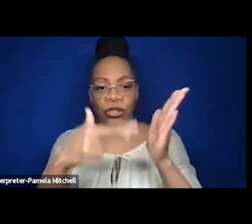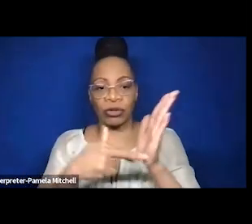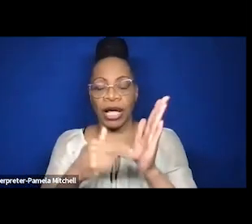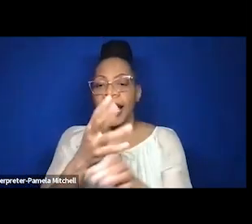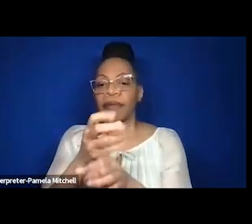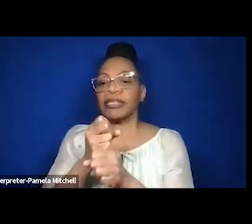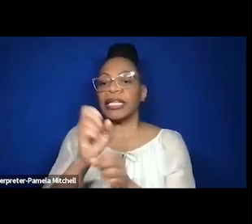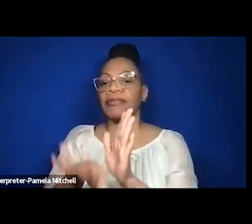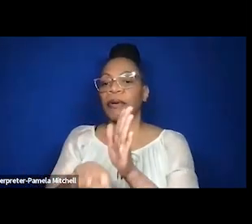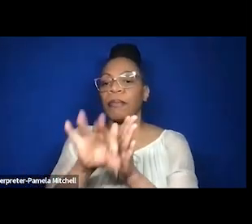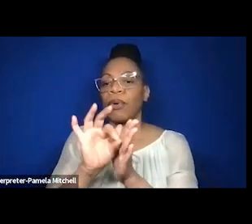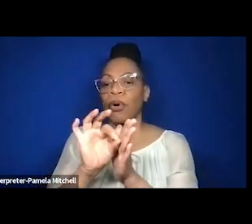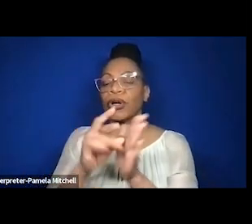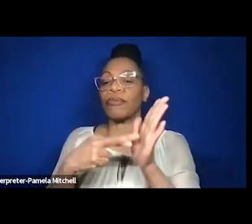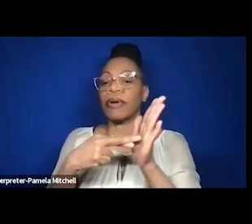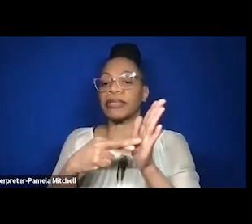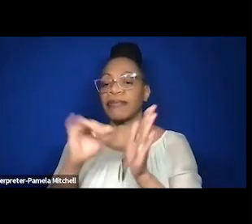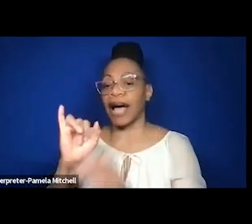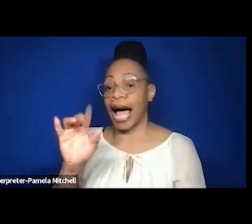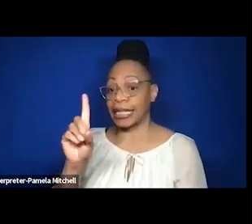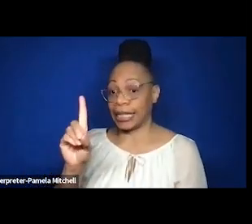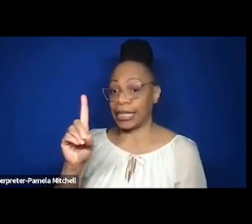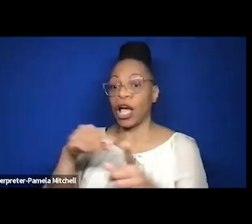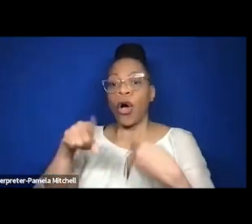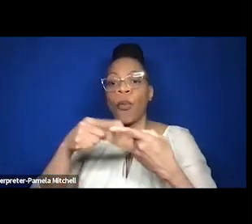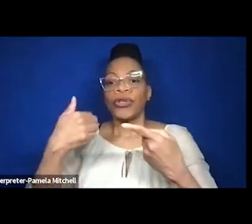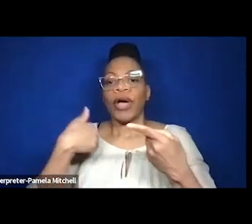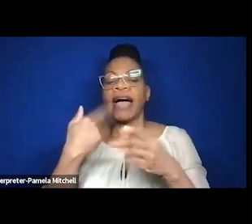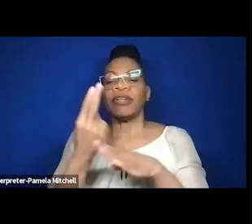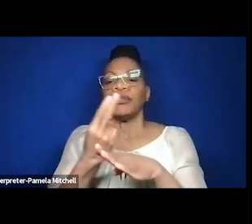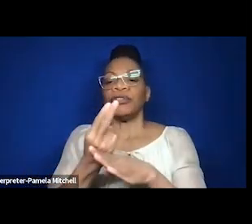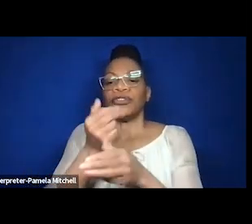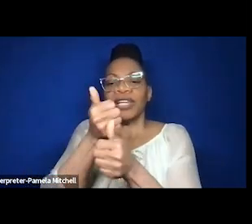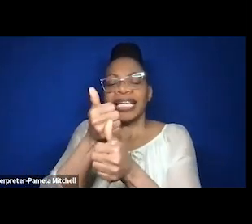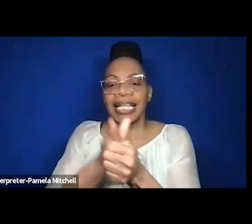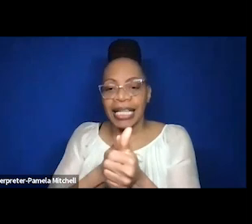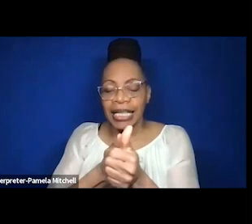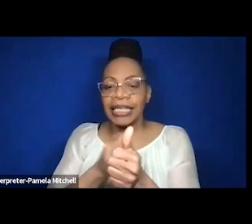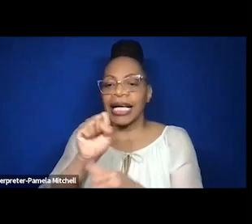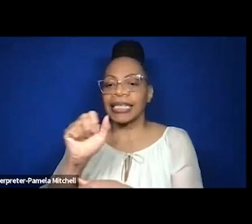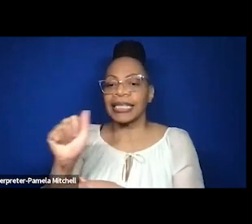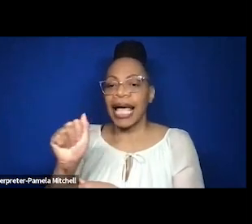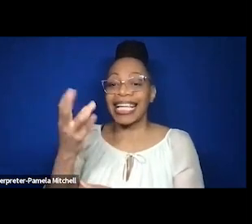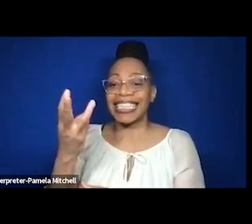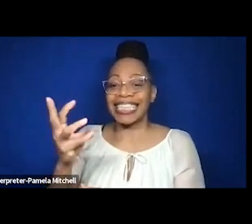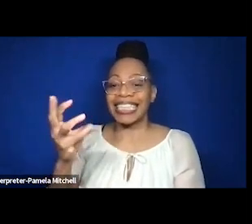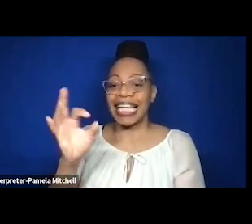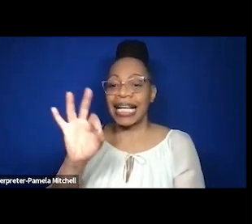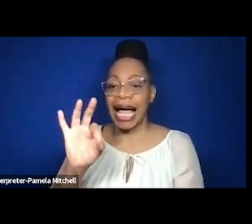Y luego, una vez que tengan ese número, lo usan para cada SSA-1696 que completen con un solicitante.